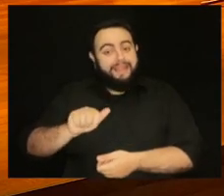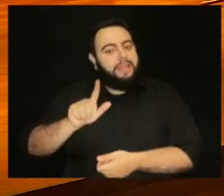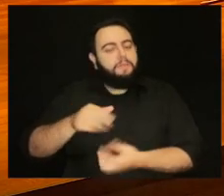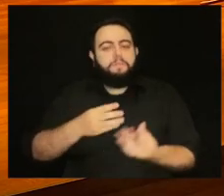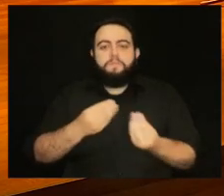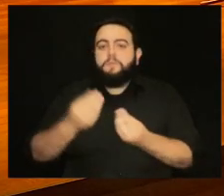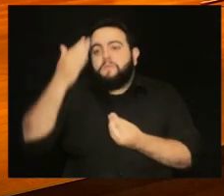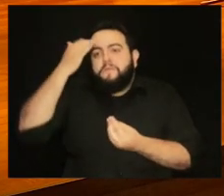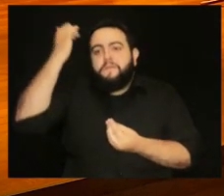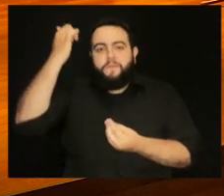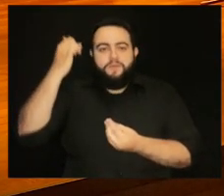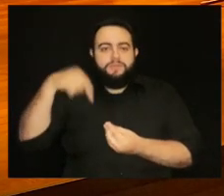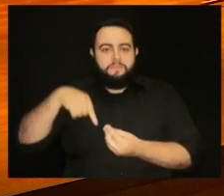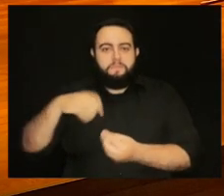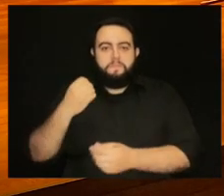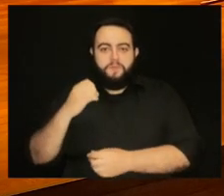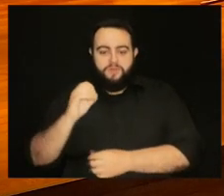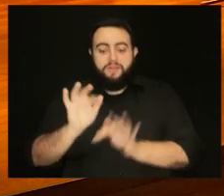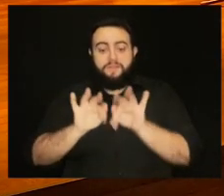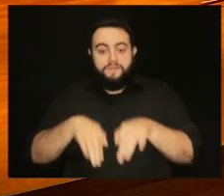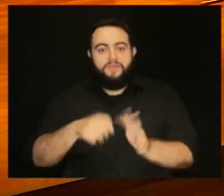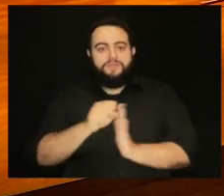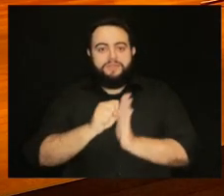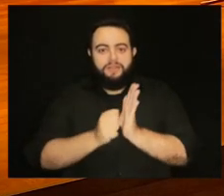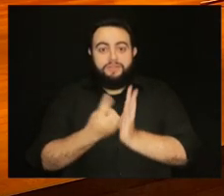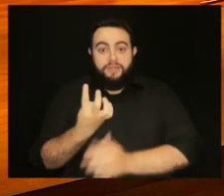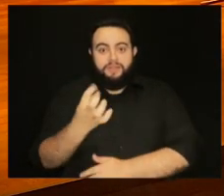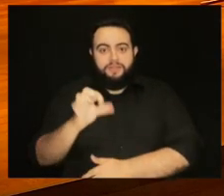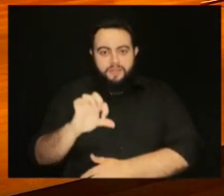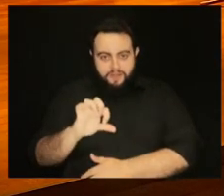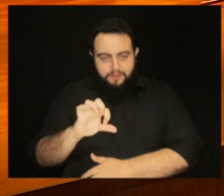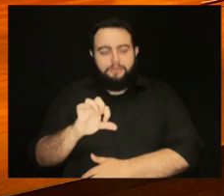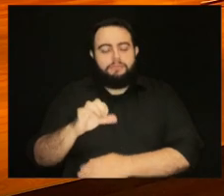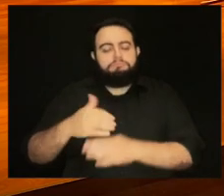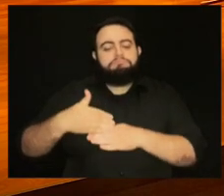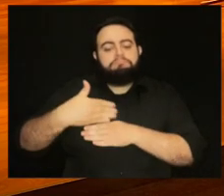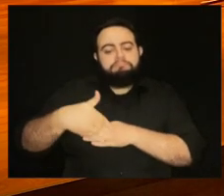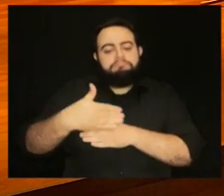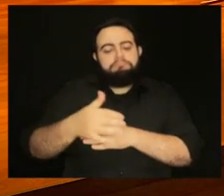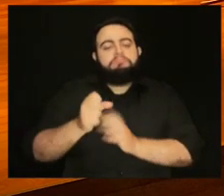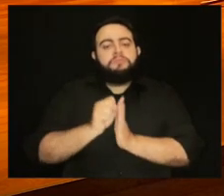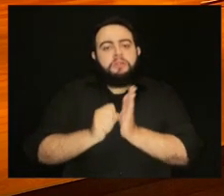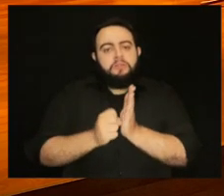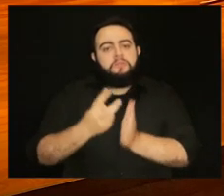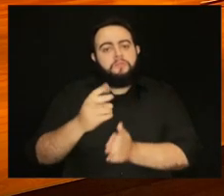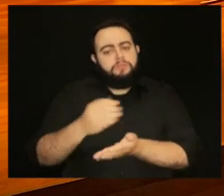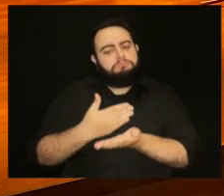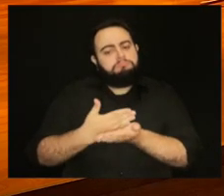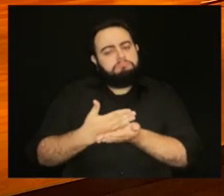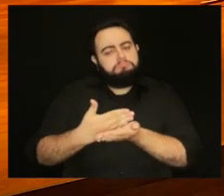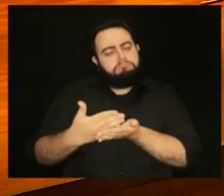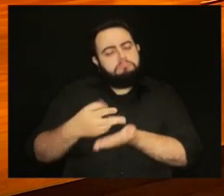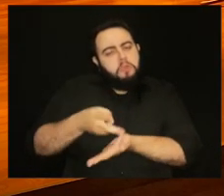muito popular em Porto Alegre no final do século 19. Ao longo do século 20 seguem se compondo Habaneras quando já não